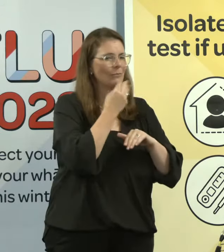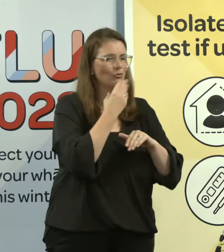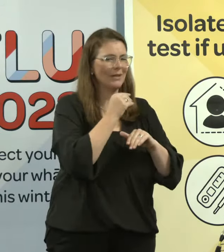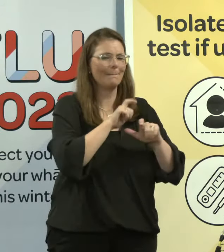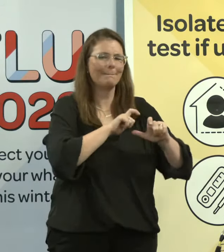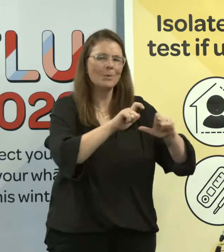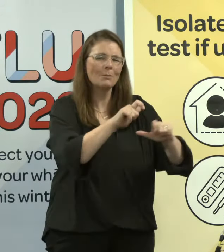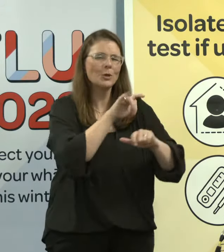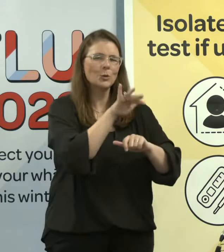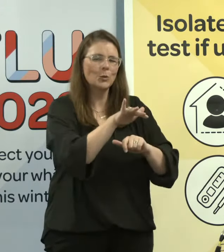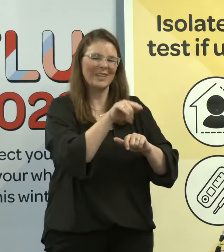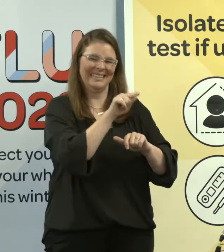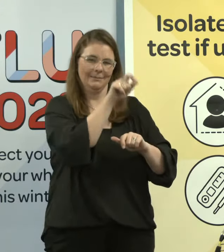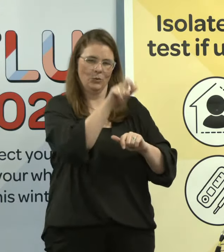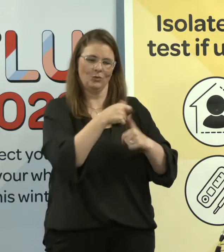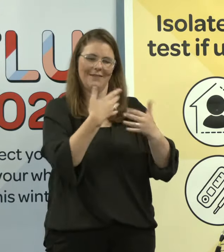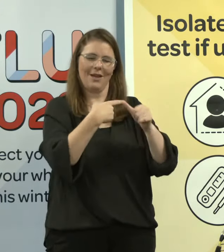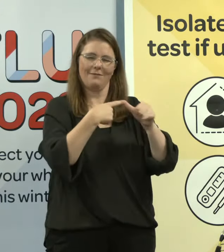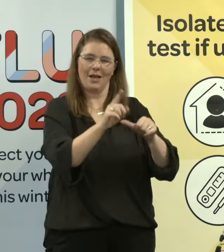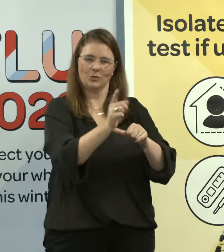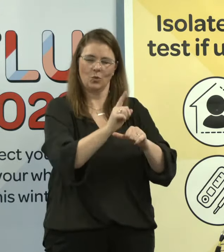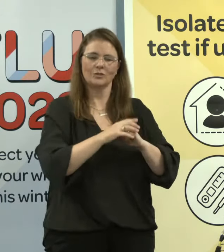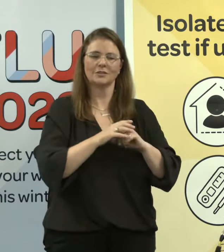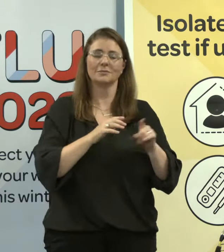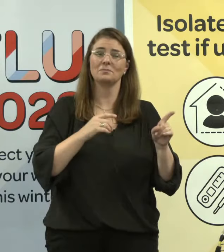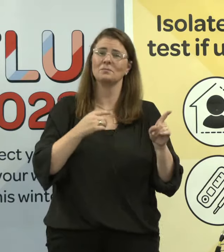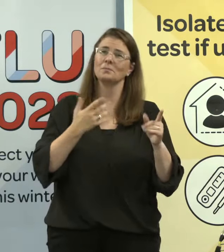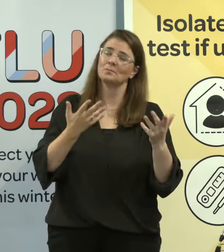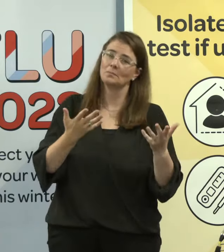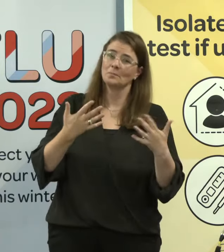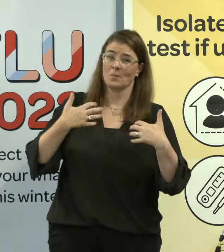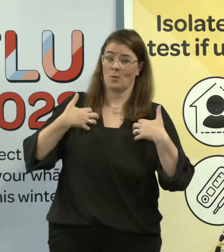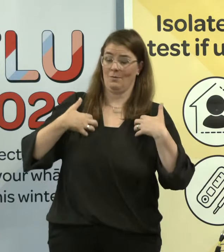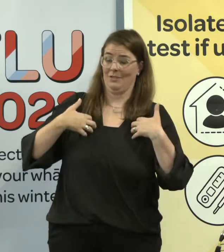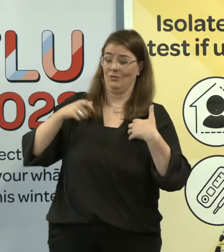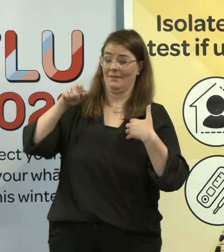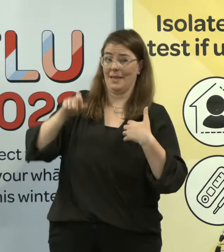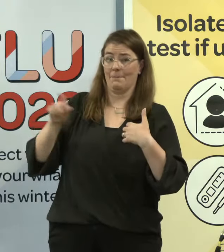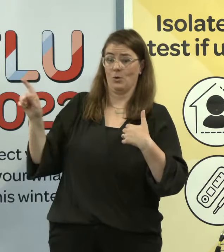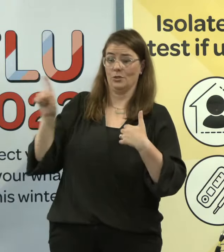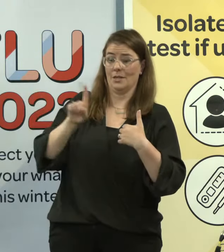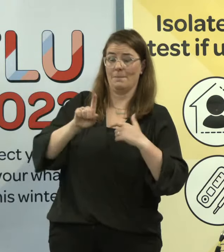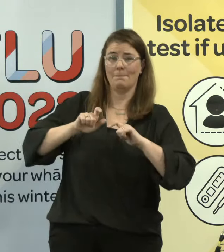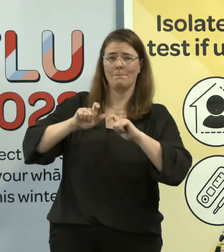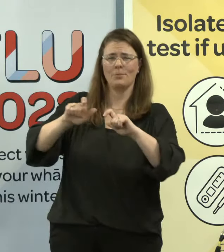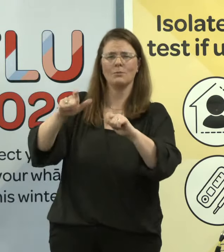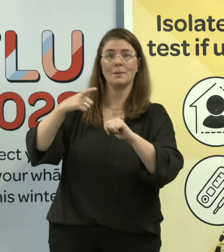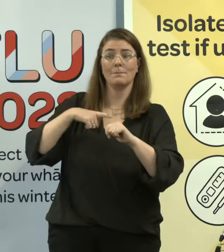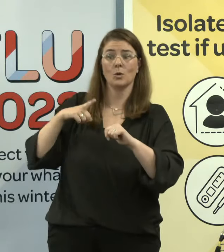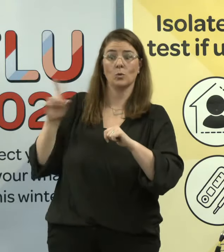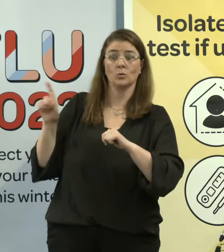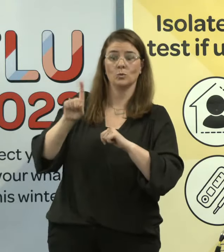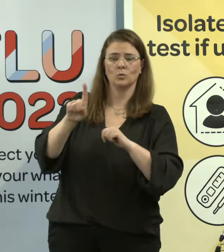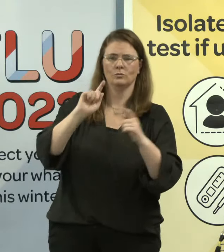koe mo to kai-riiwhi? -- ka wehe